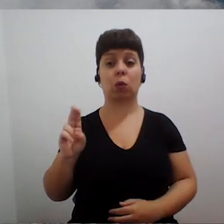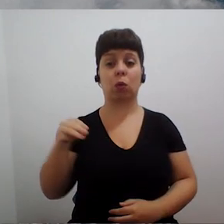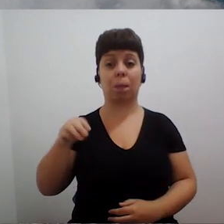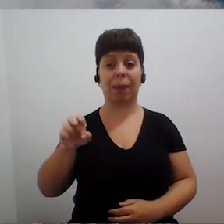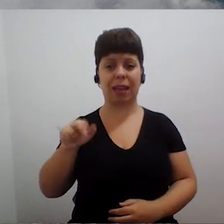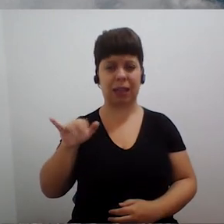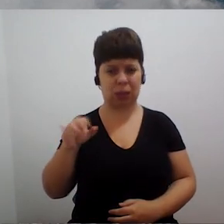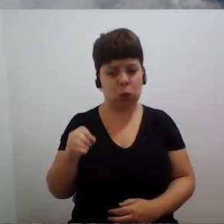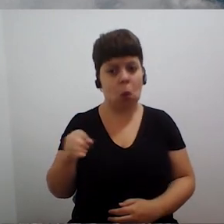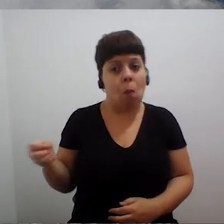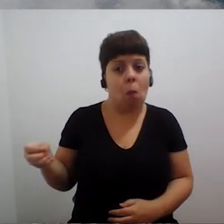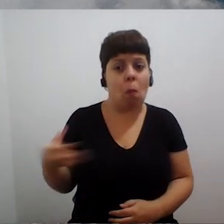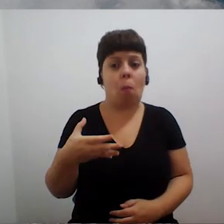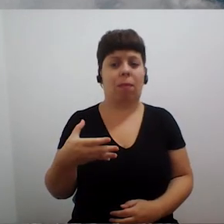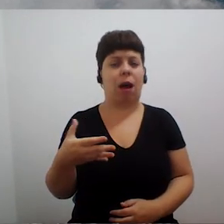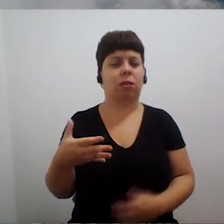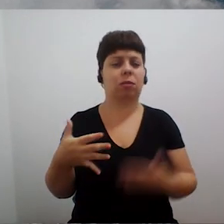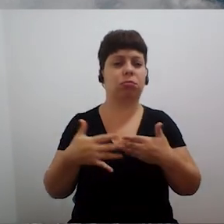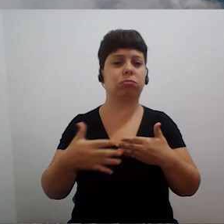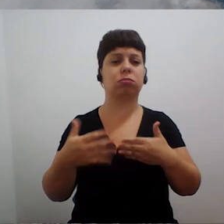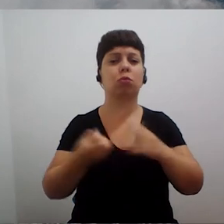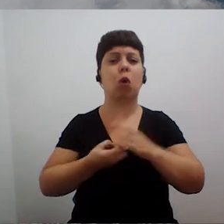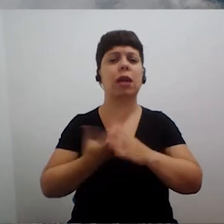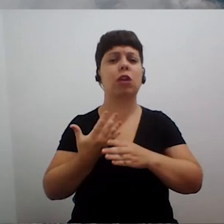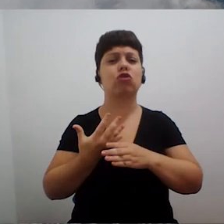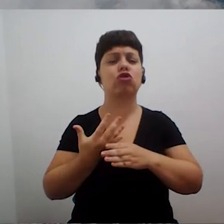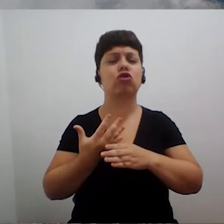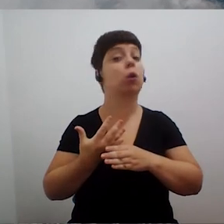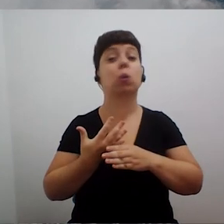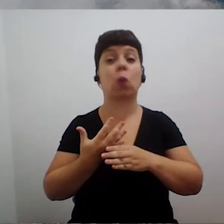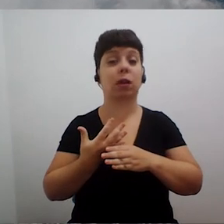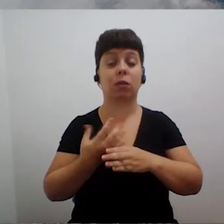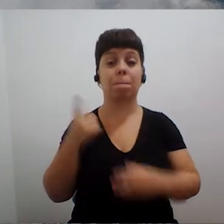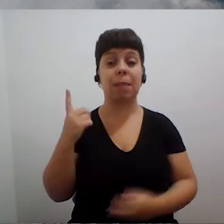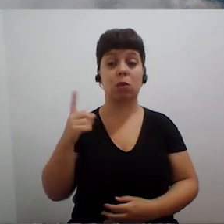assim compreendido, tem sua origem precisamente no ano de 1910